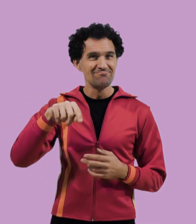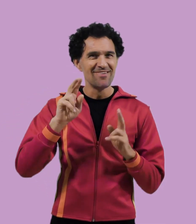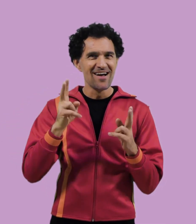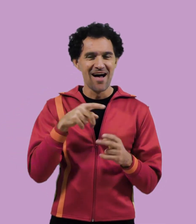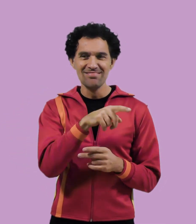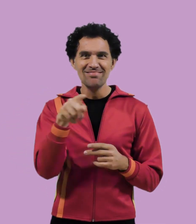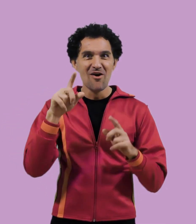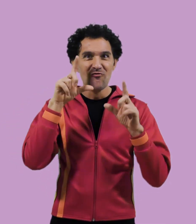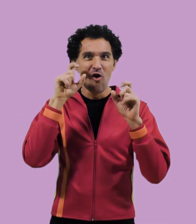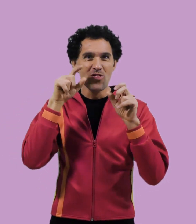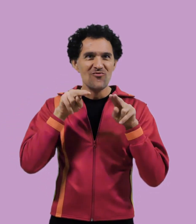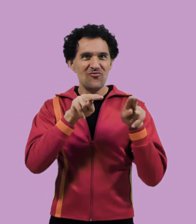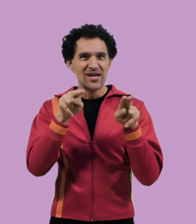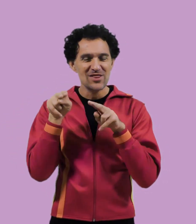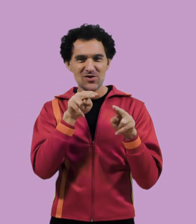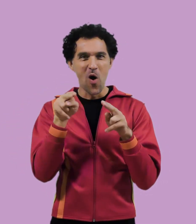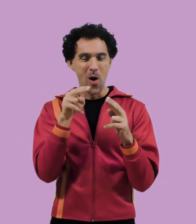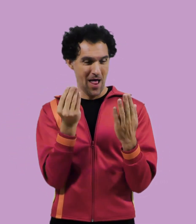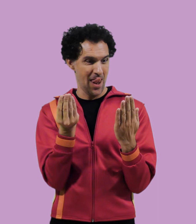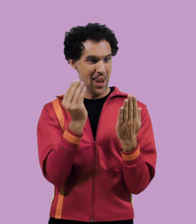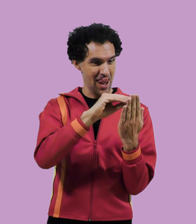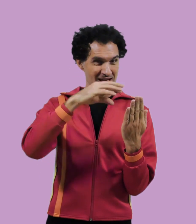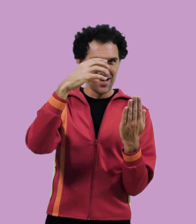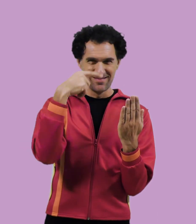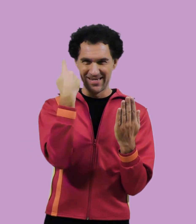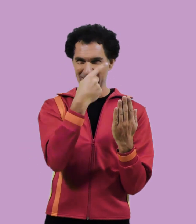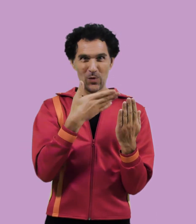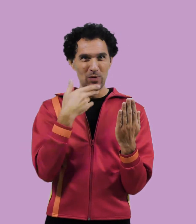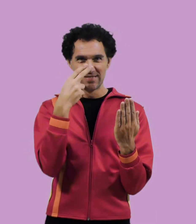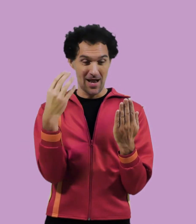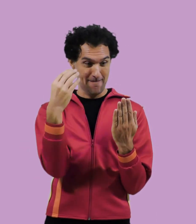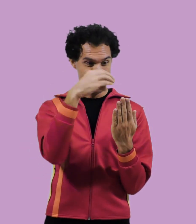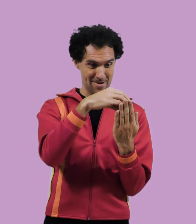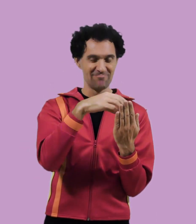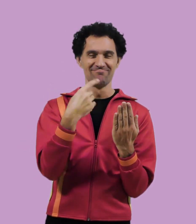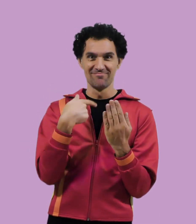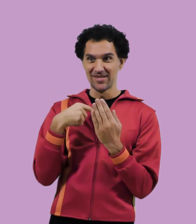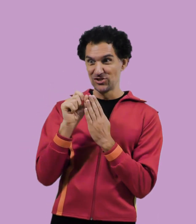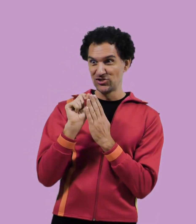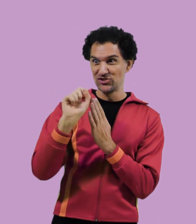Auf Snapchat kann man auch Fotos oder Videos schicken